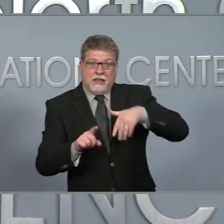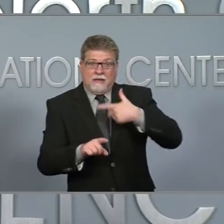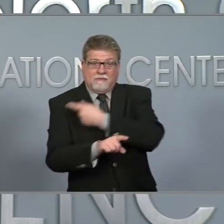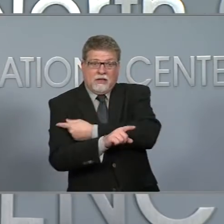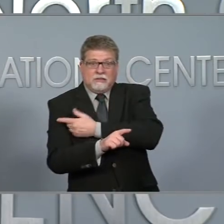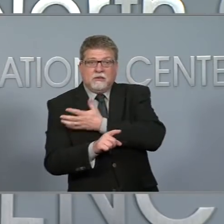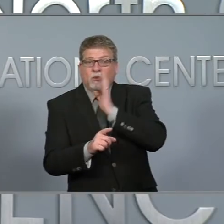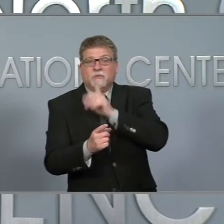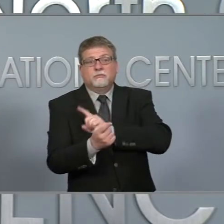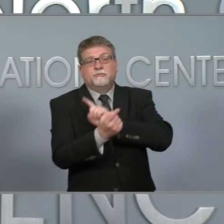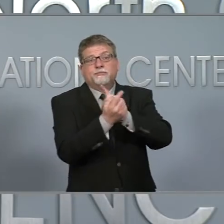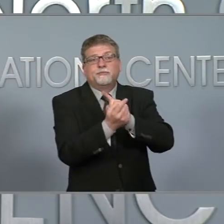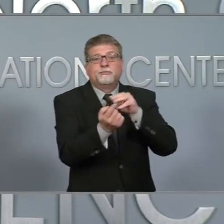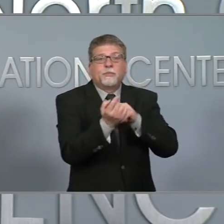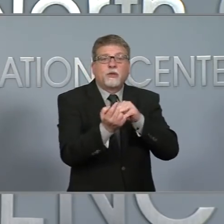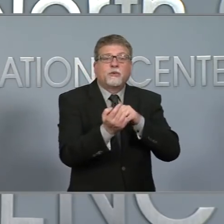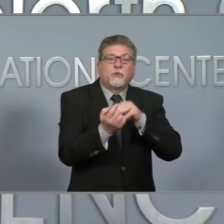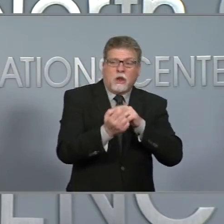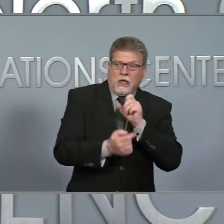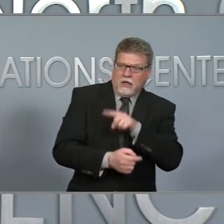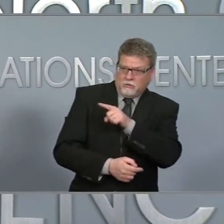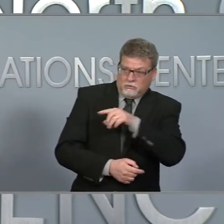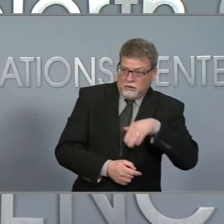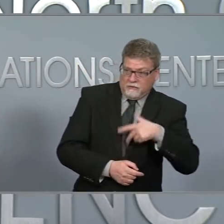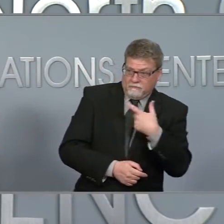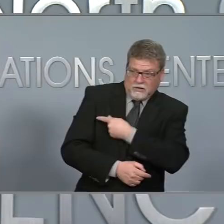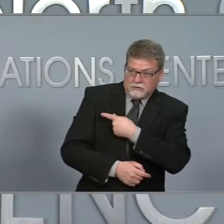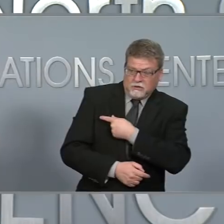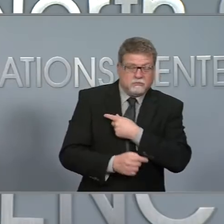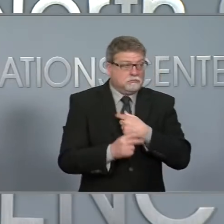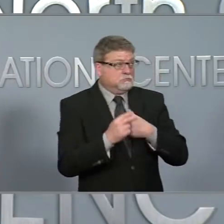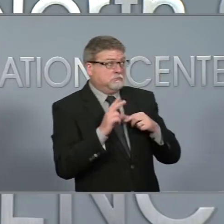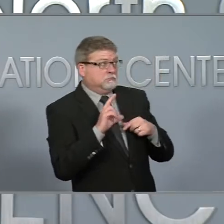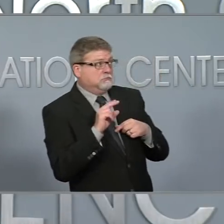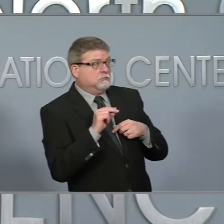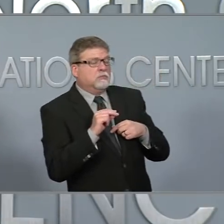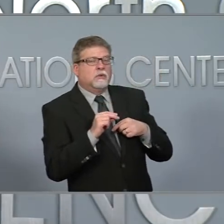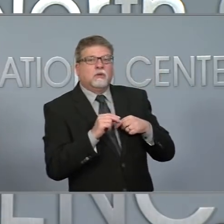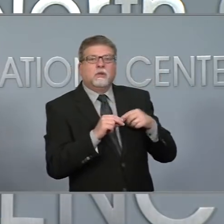de cerciorarnos de que estén disponibles las vacunas, especialmente en los